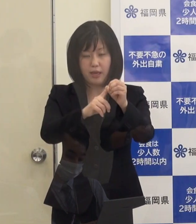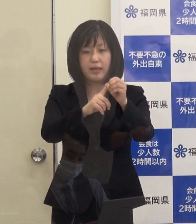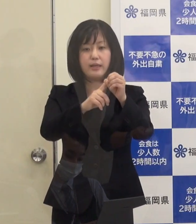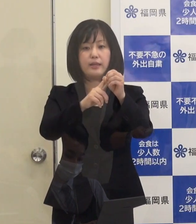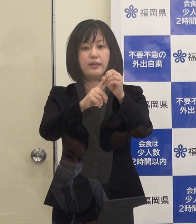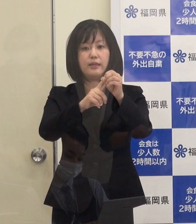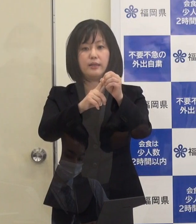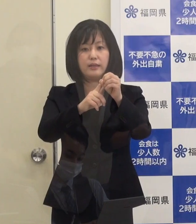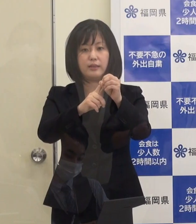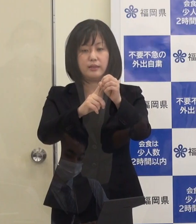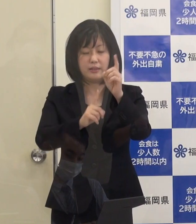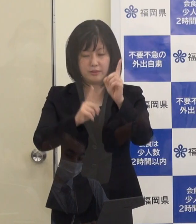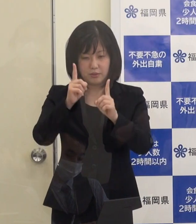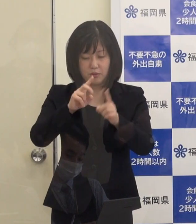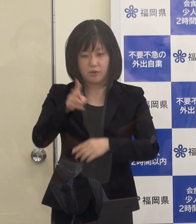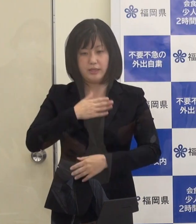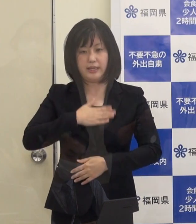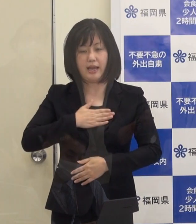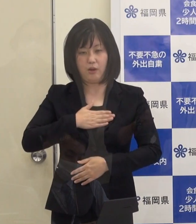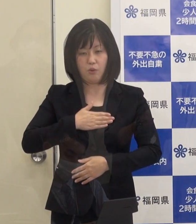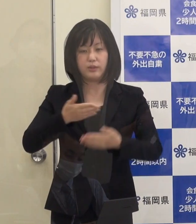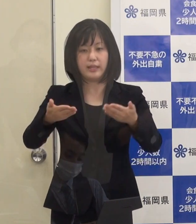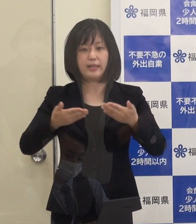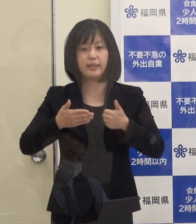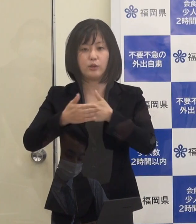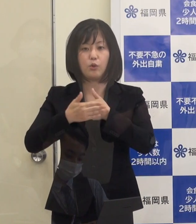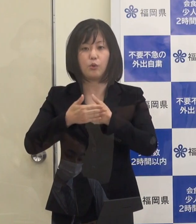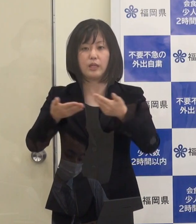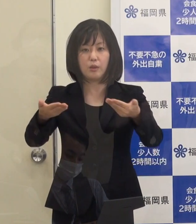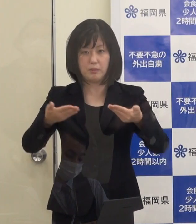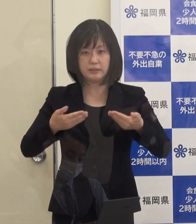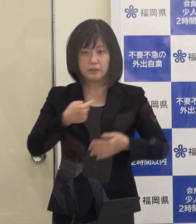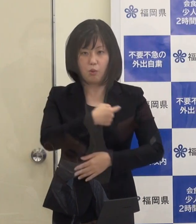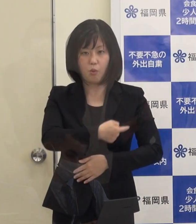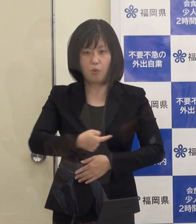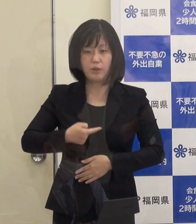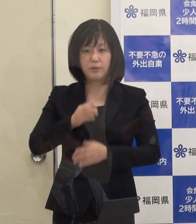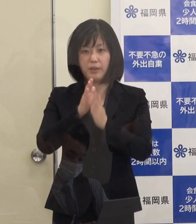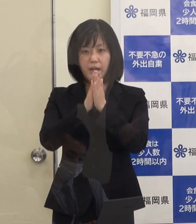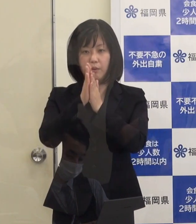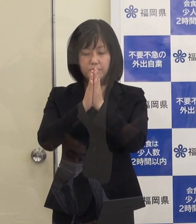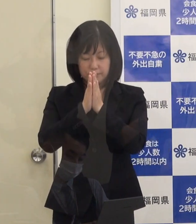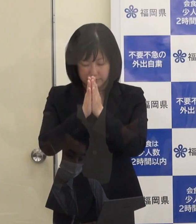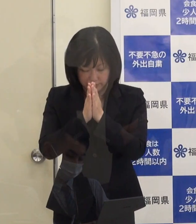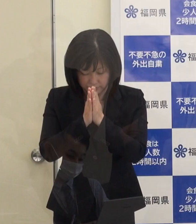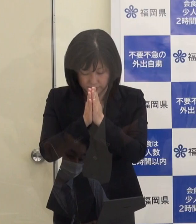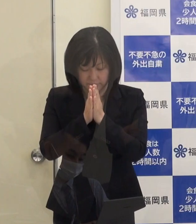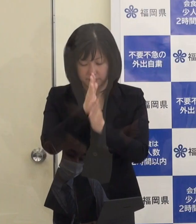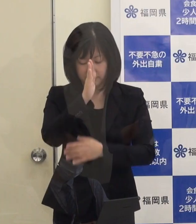何卒ご理解いただき ご協力いただきますよう心よりお願いします